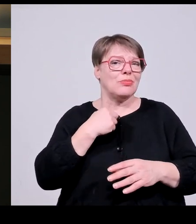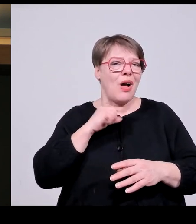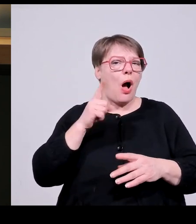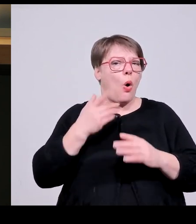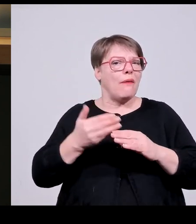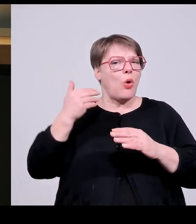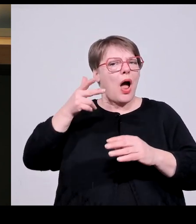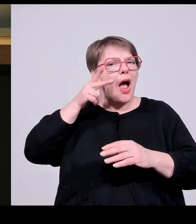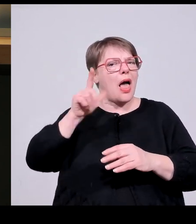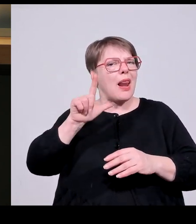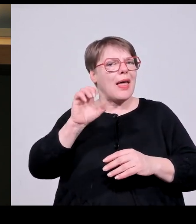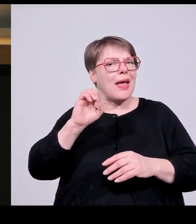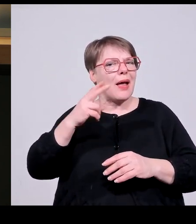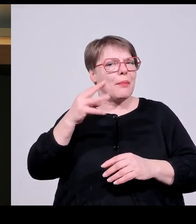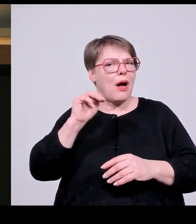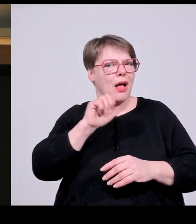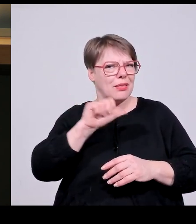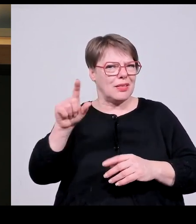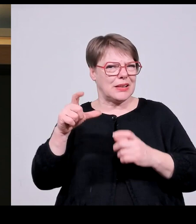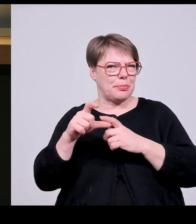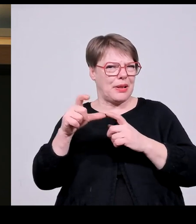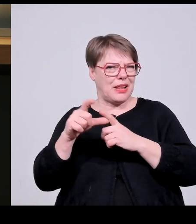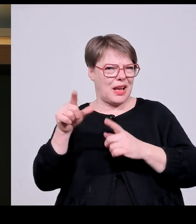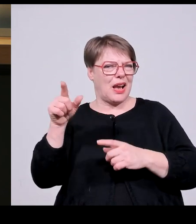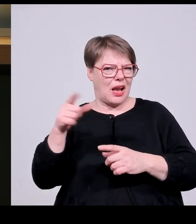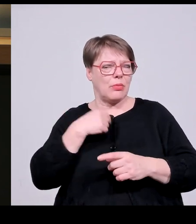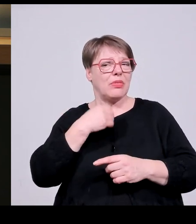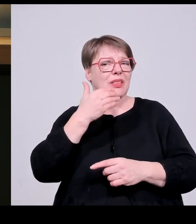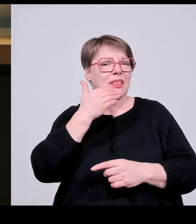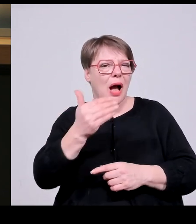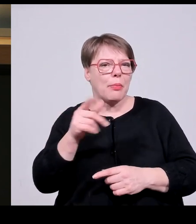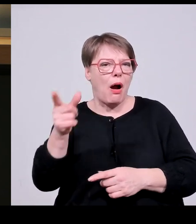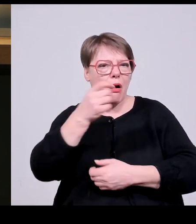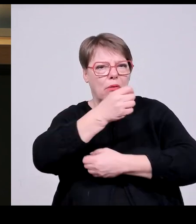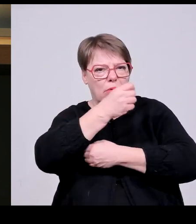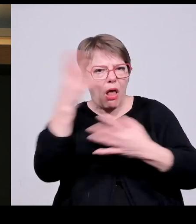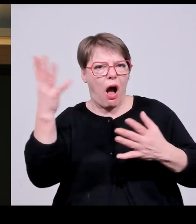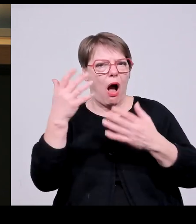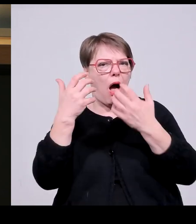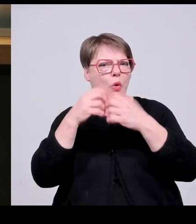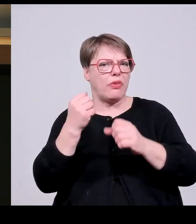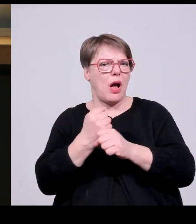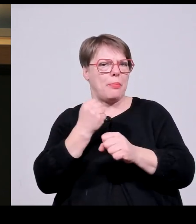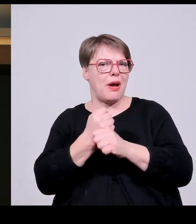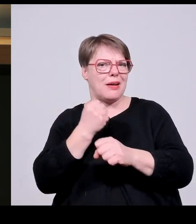Koalition und vor allem in der Verbindung zwischen SPD und Grünen gibt. Es ist(Beifall)